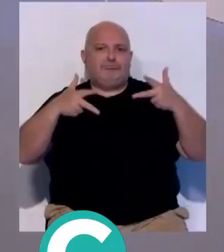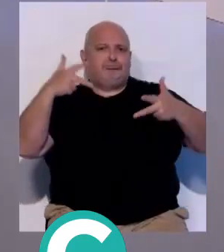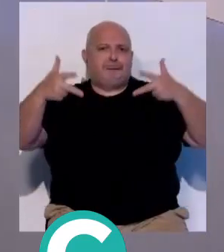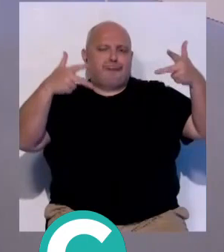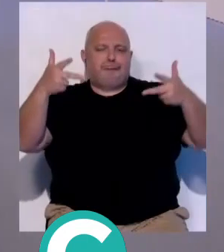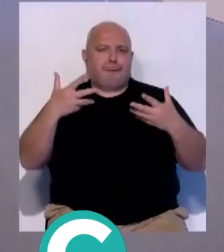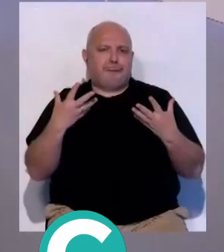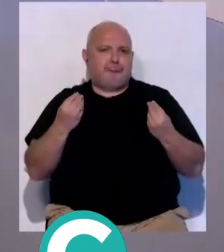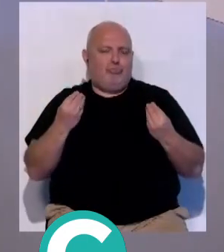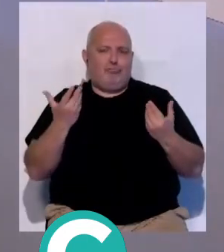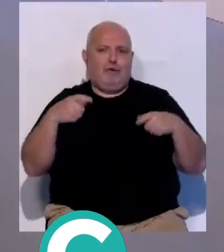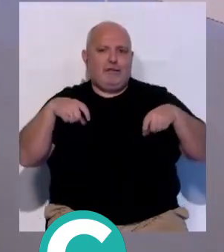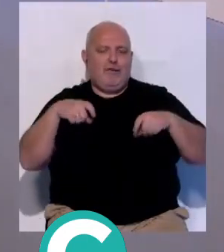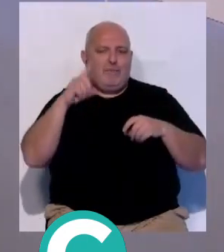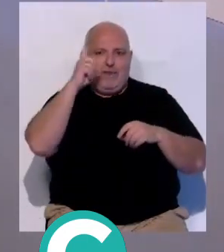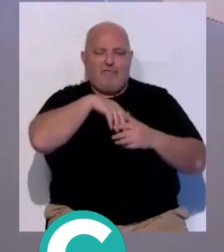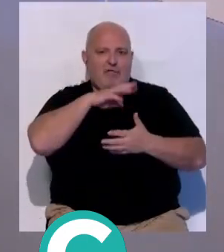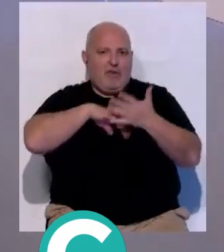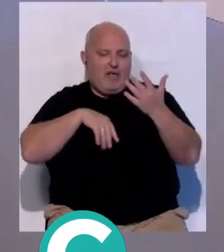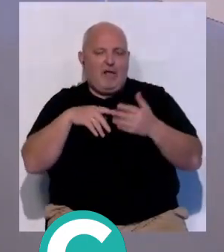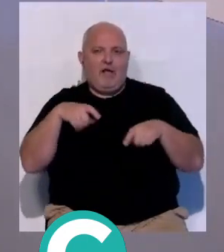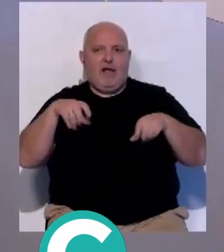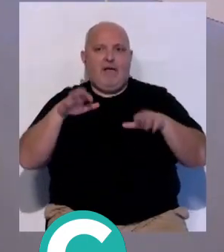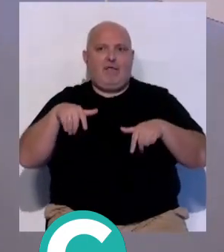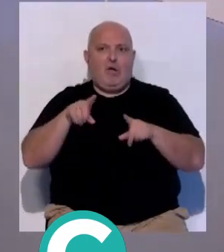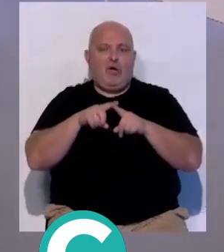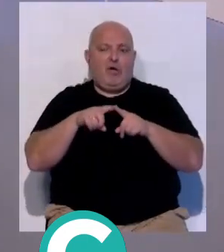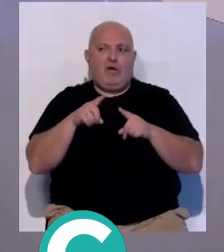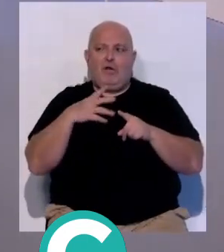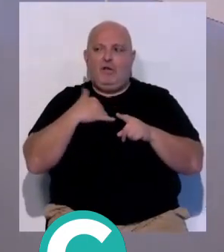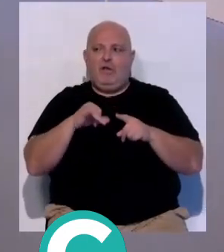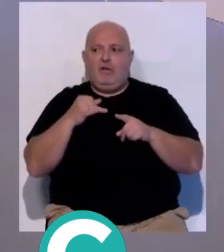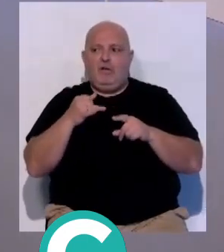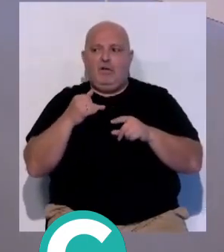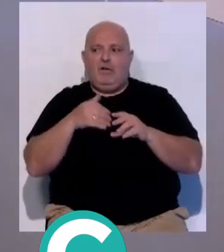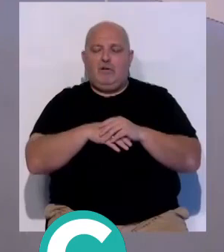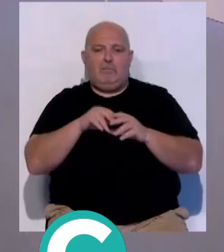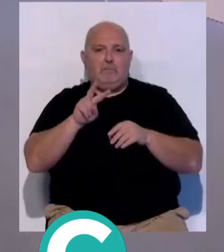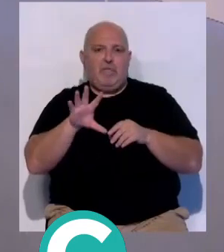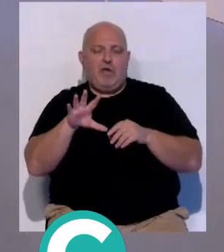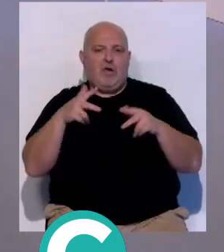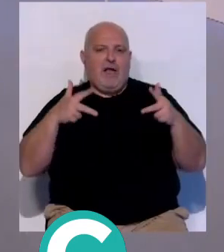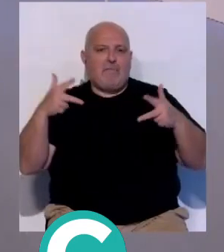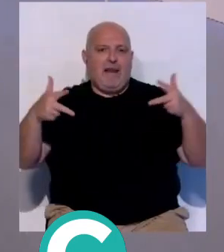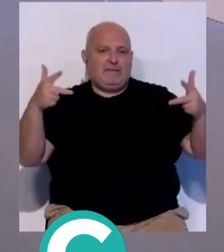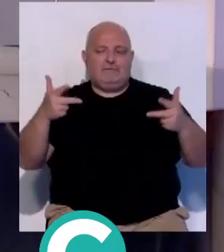en el noucano en el Bernabéu en el Carranza puede haber o en el mirandilla puede haber 25 cámaras a